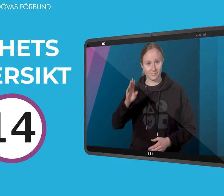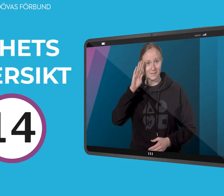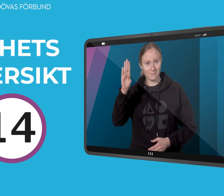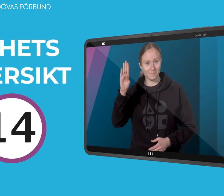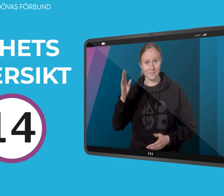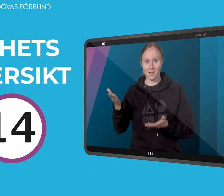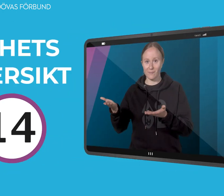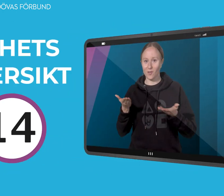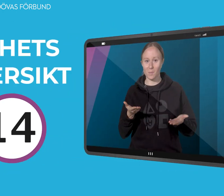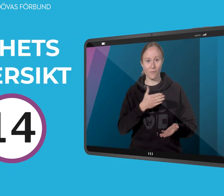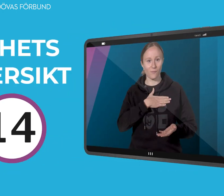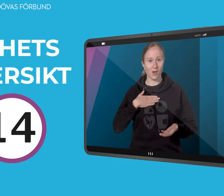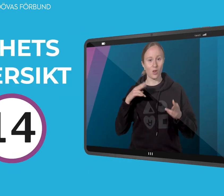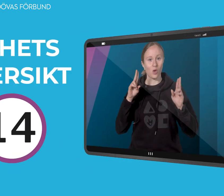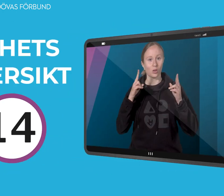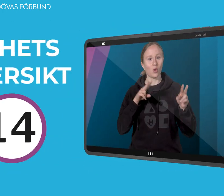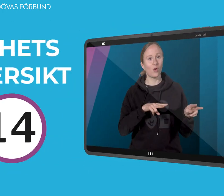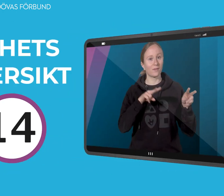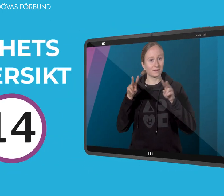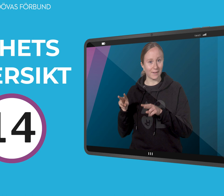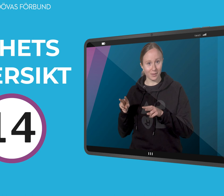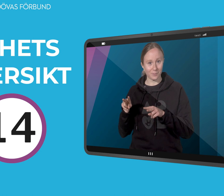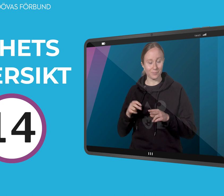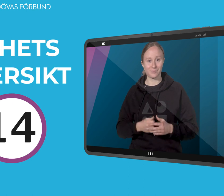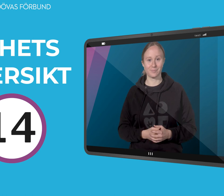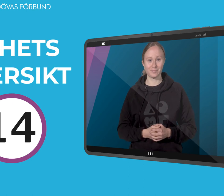Hej! Välkommen till vår nyhetsöversikt.